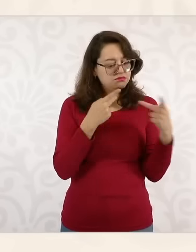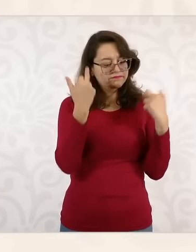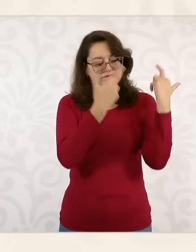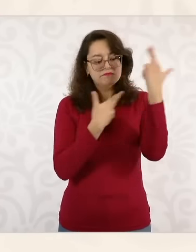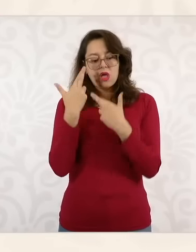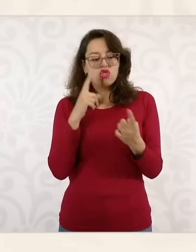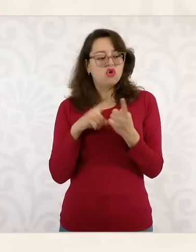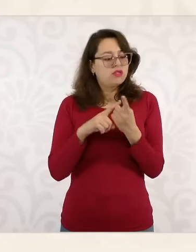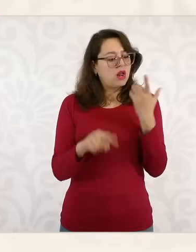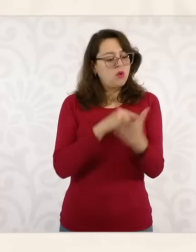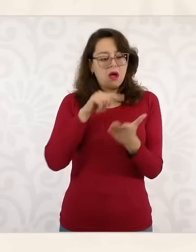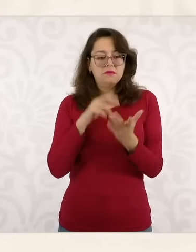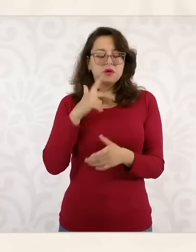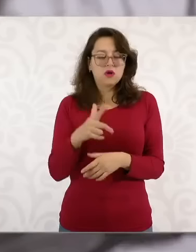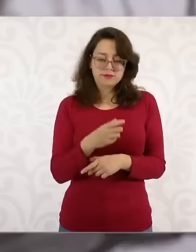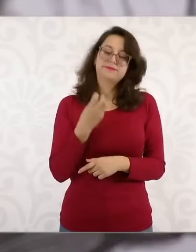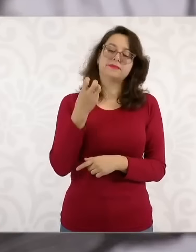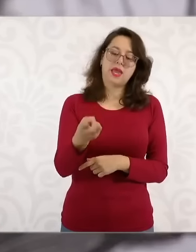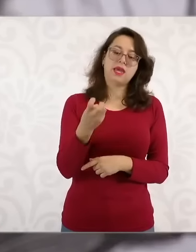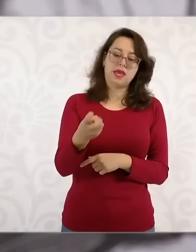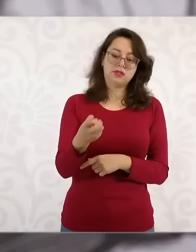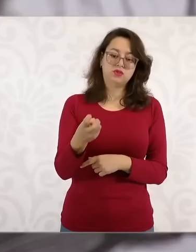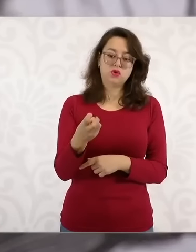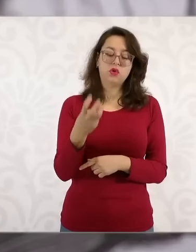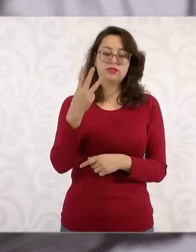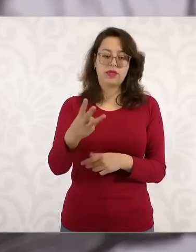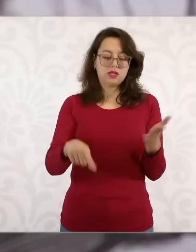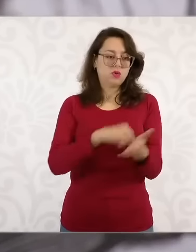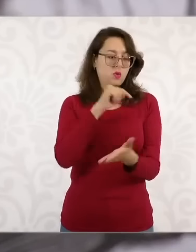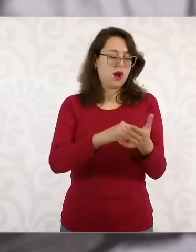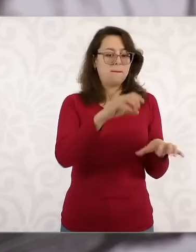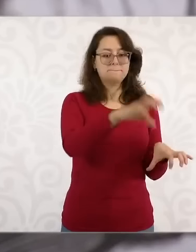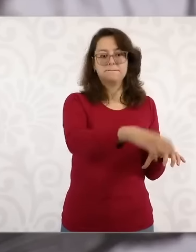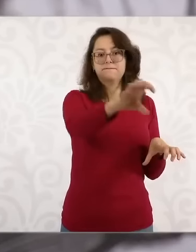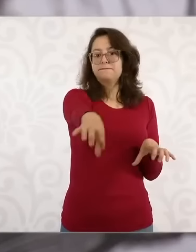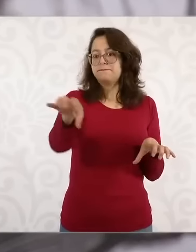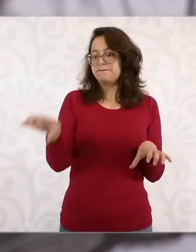una viabilidad para su desarrollo. En los meses que vienen estaremos trabajando en mesas de